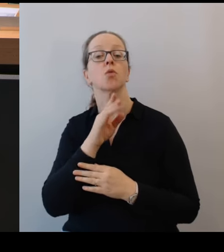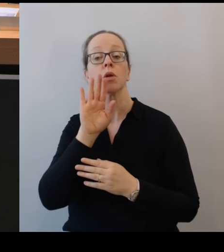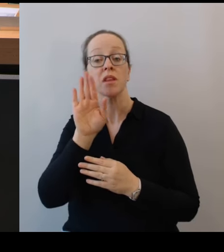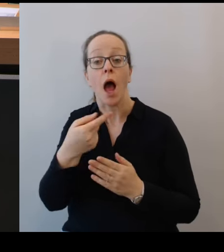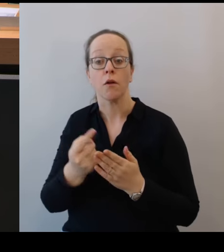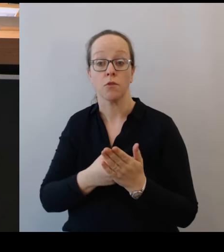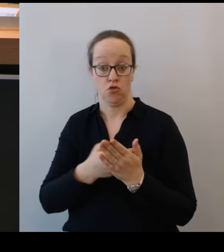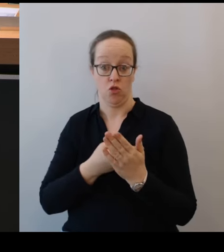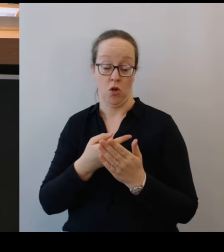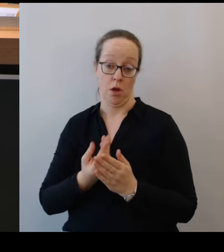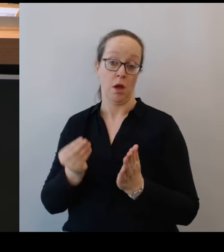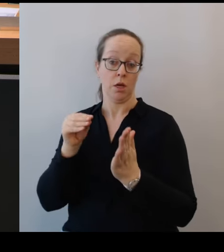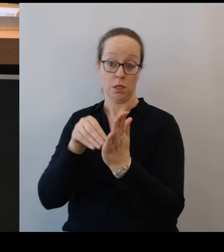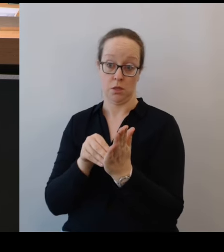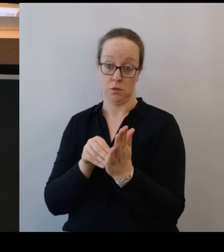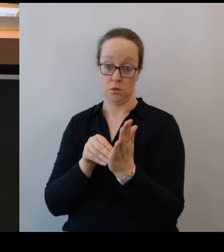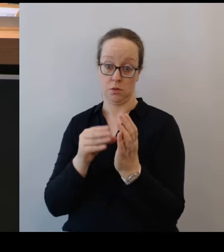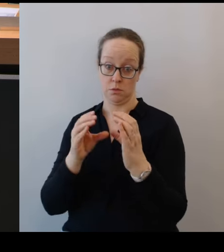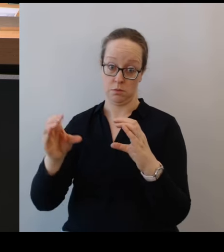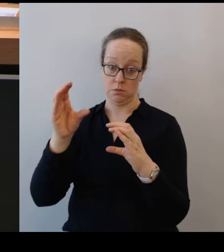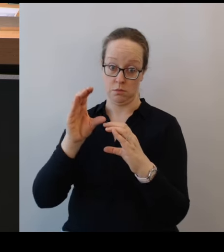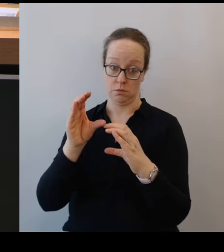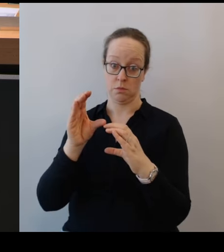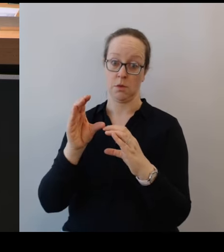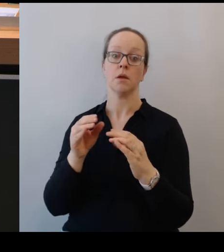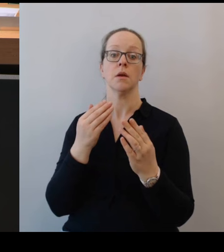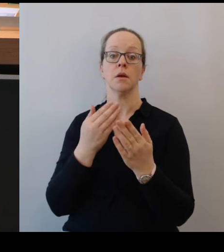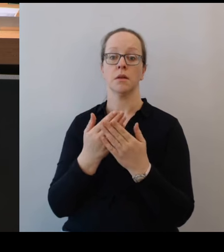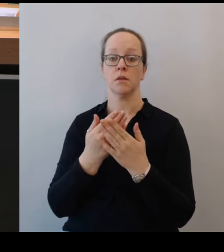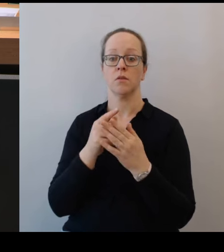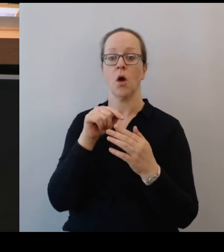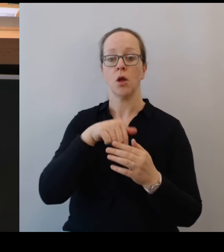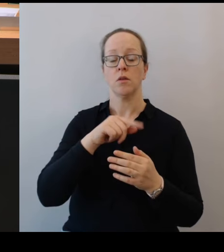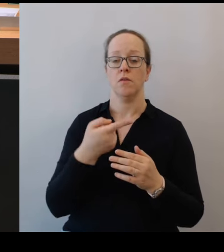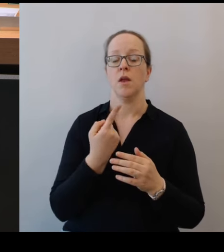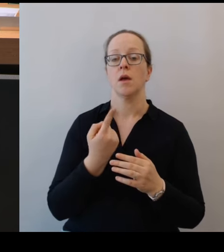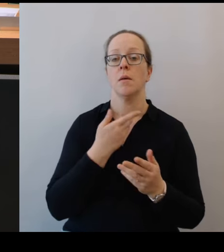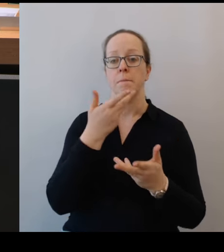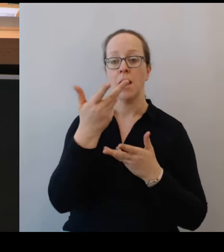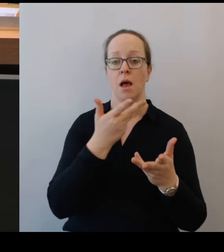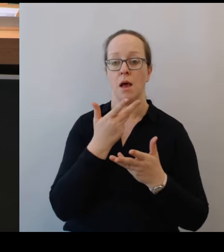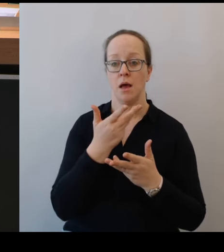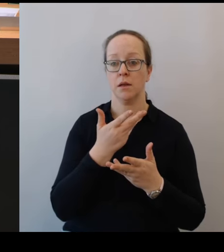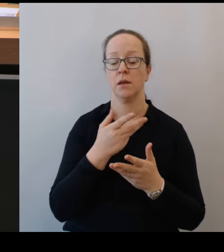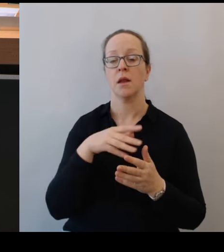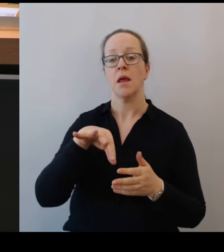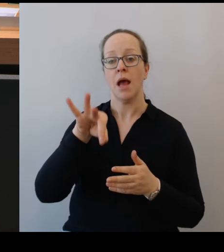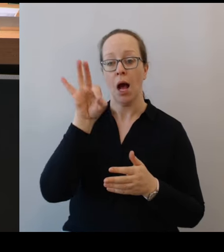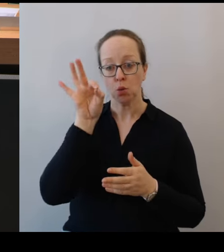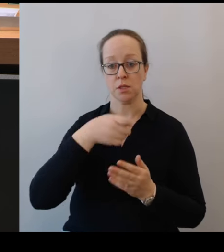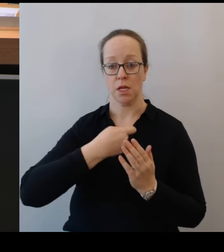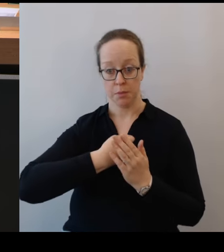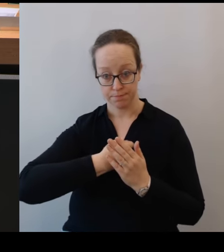wir heute die Streichung der bisher geltenden Ausnahme und somit das Ende der Privilegierung für beruflich veranlasste Übernachtungen in Berlin.